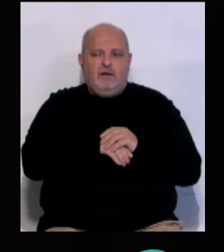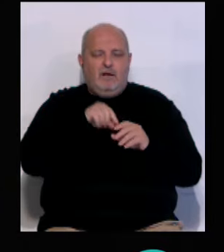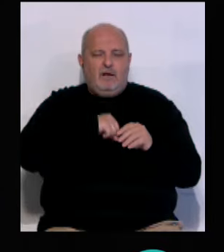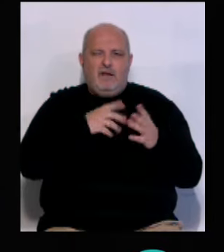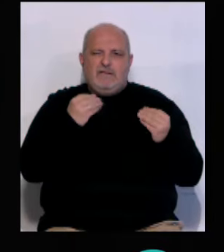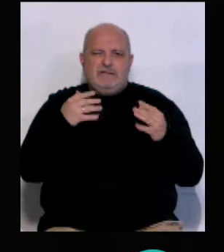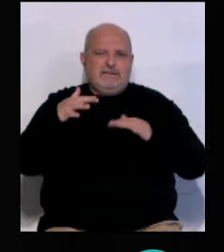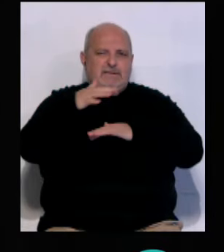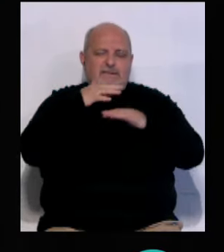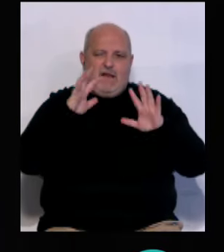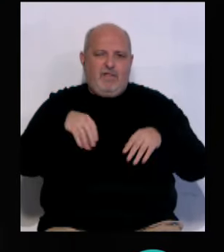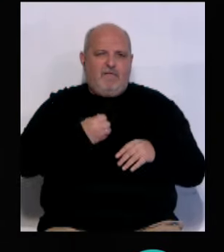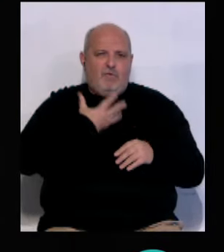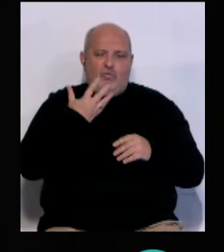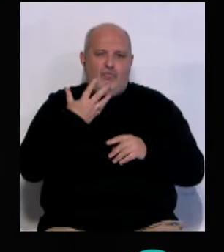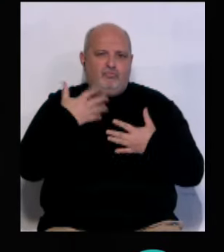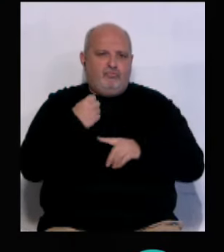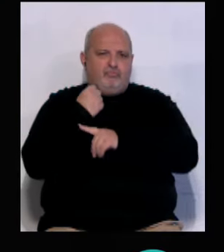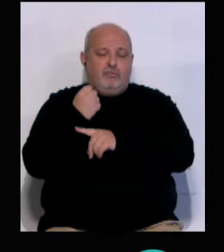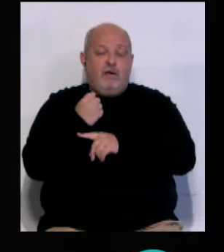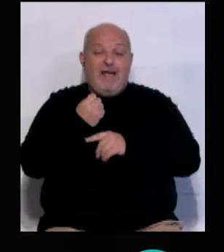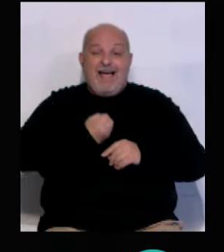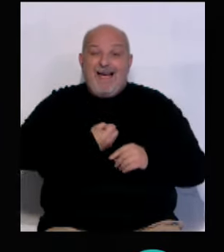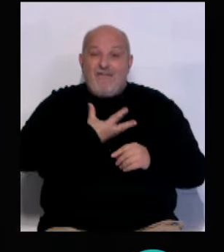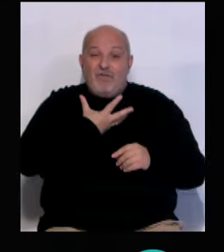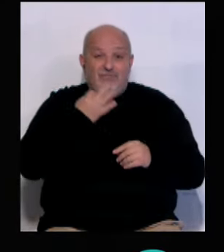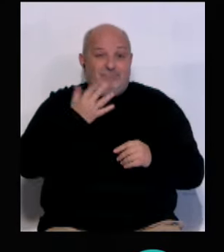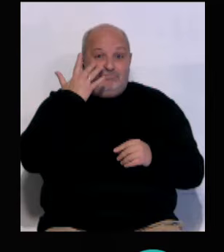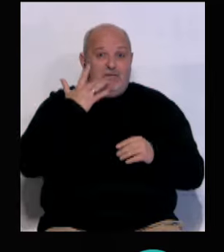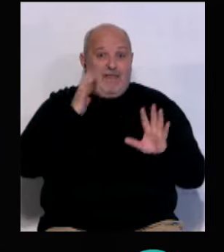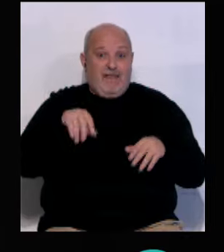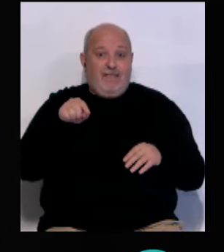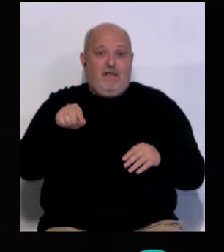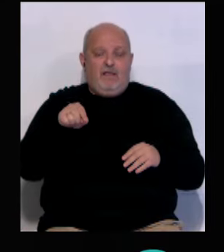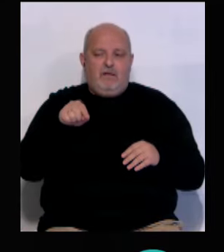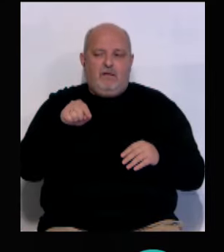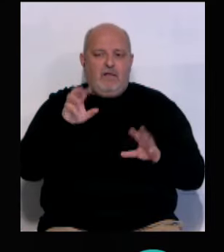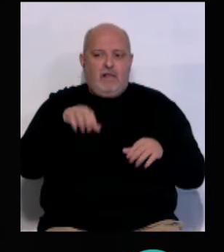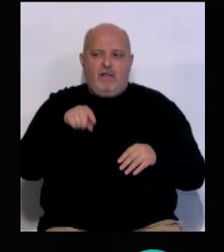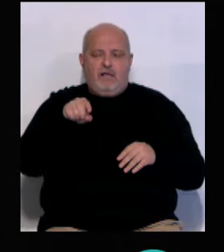de gente porque lleva mucha gente pero por afición de ser del Cádiz Es que la del por ser de de un